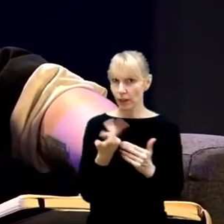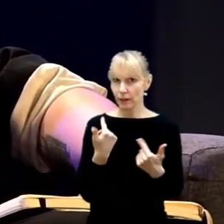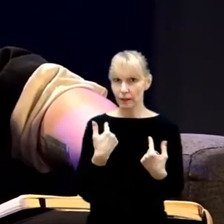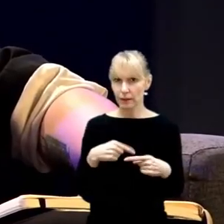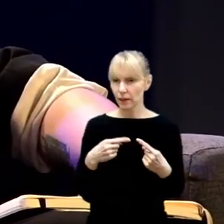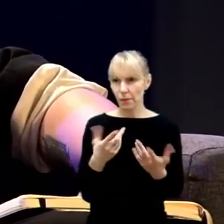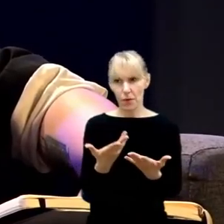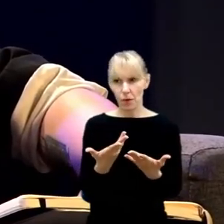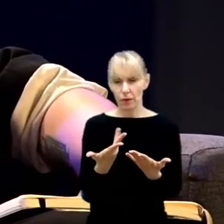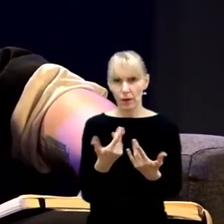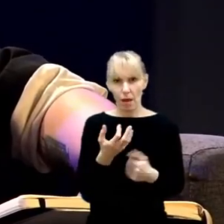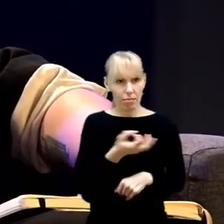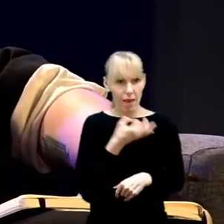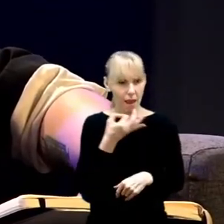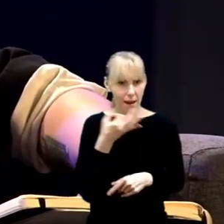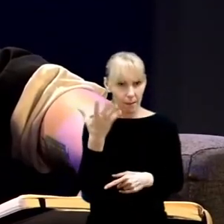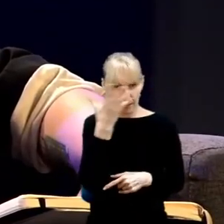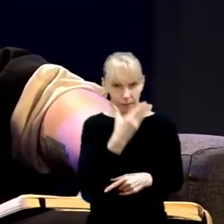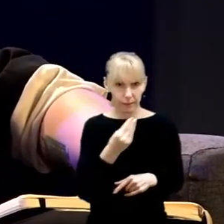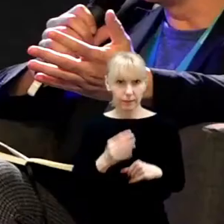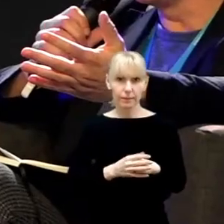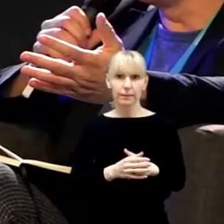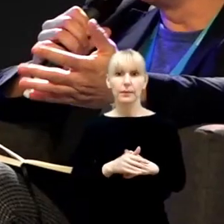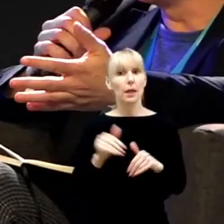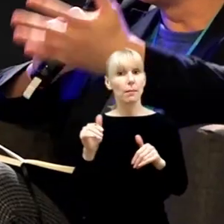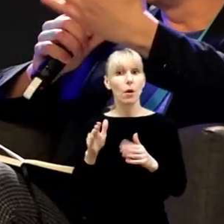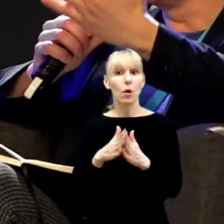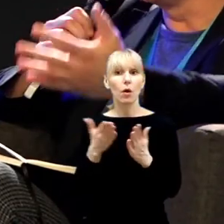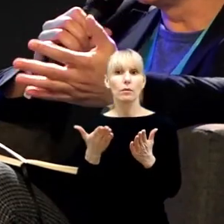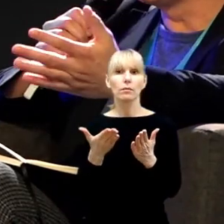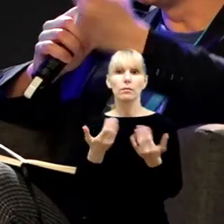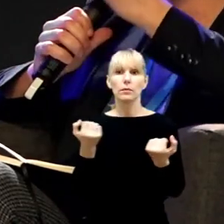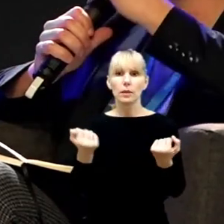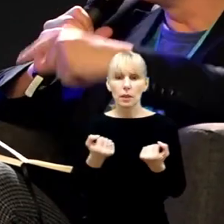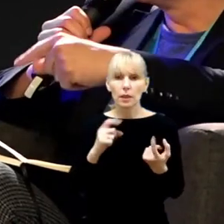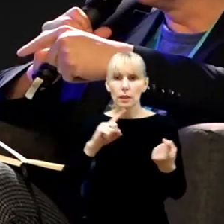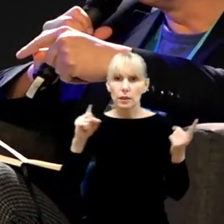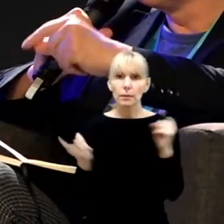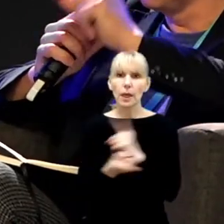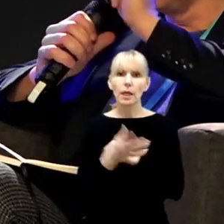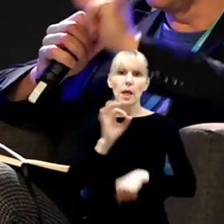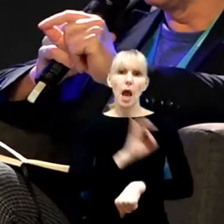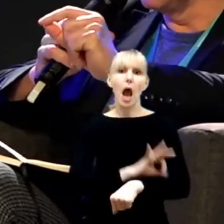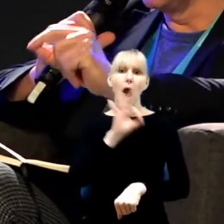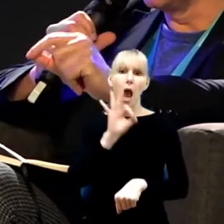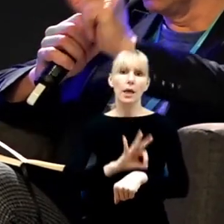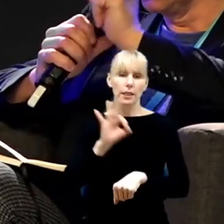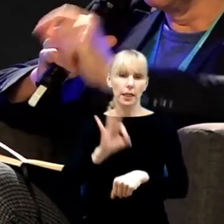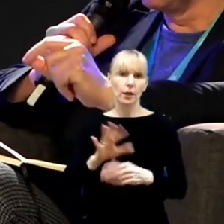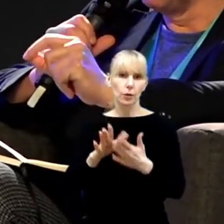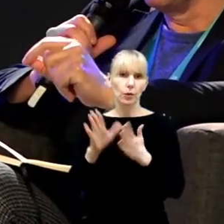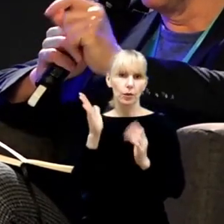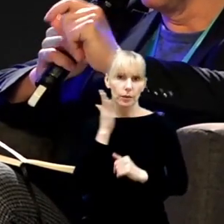No i ten PR mogą zmienić chociażby właśnie jakością tej architektury mieszkaniowej, to teraz poproszę Cię o krótką taką syntezję, bo jeszcze wrócimy.